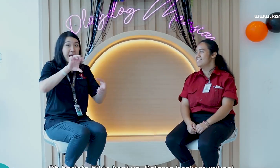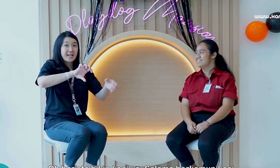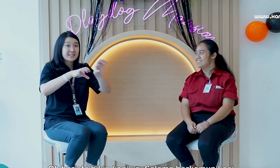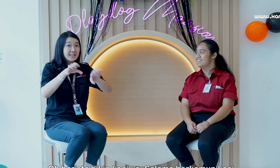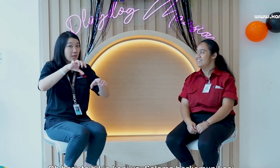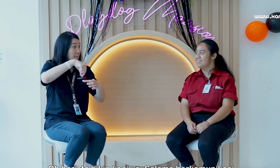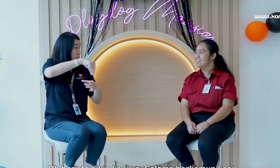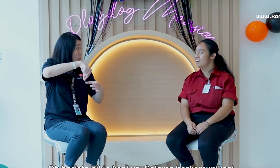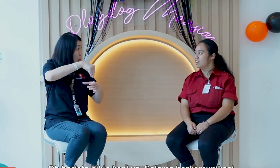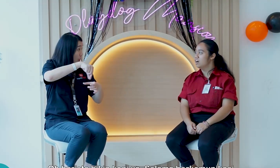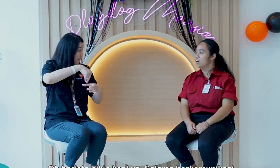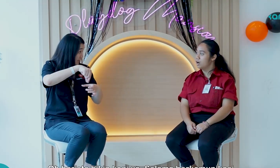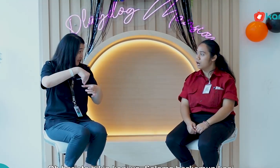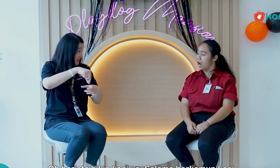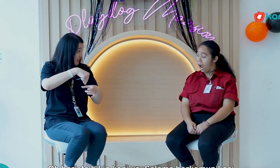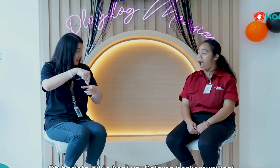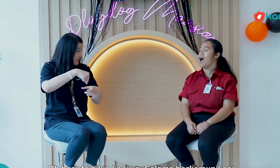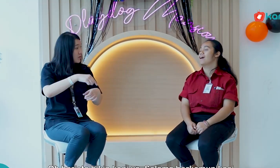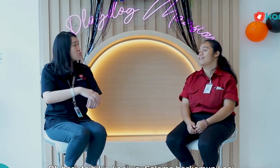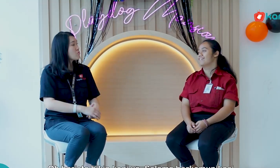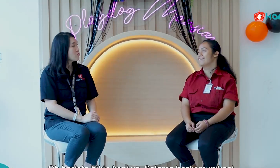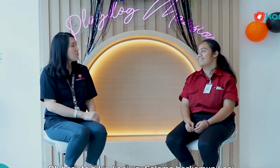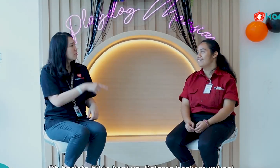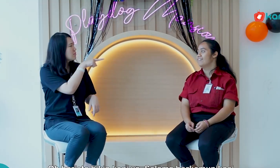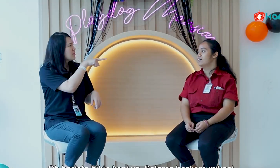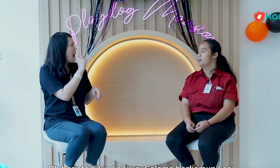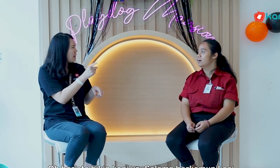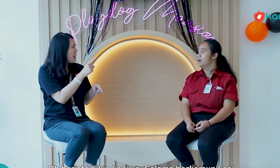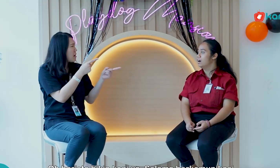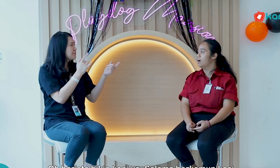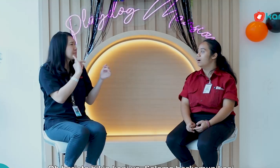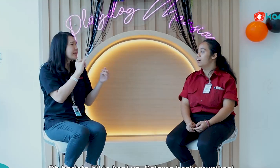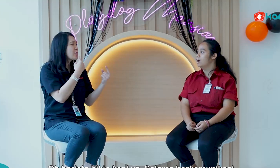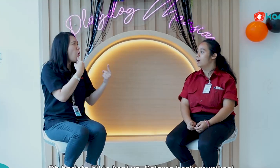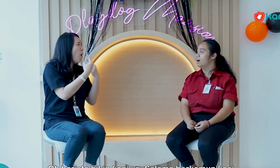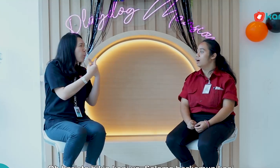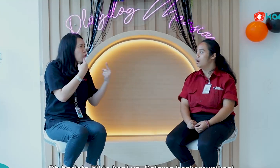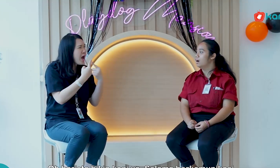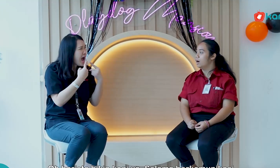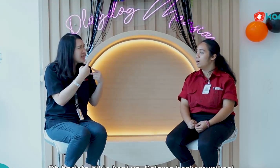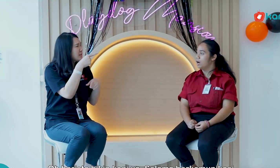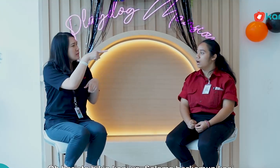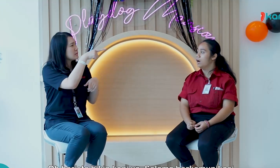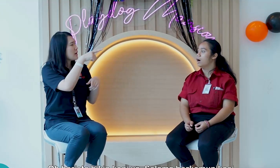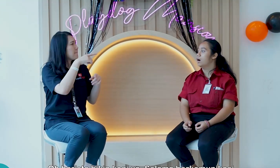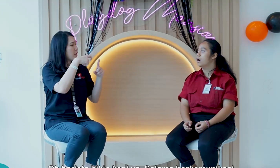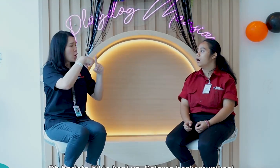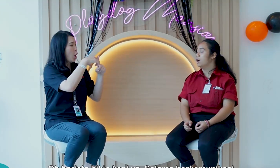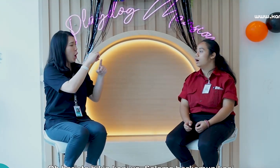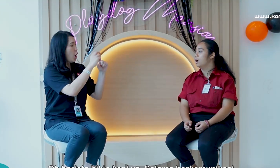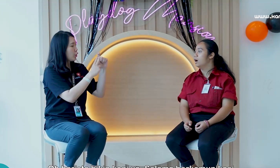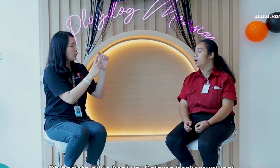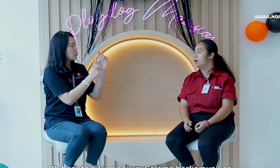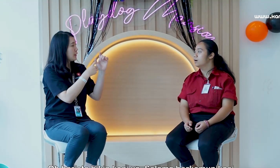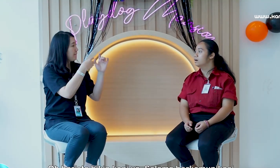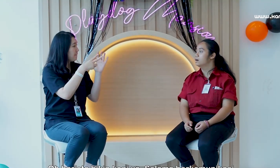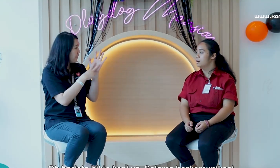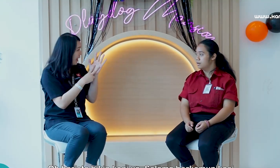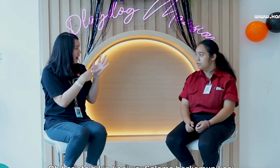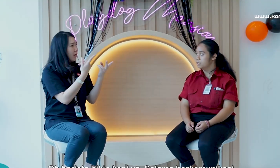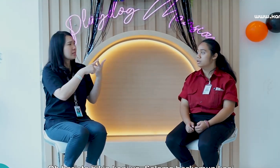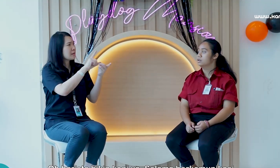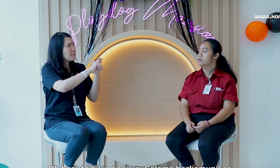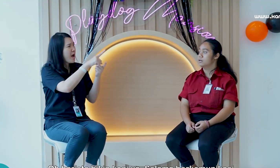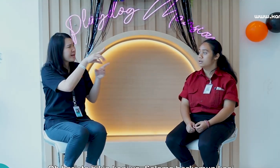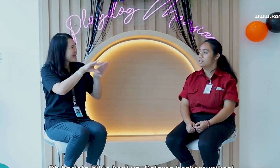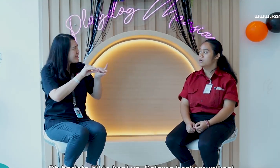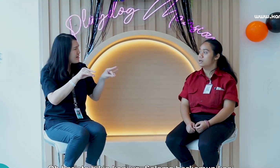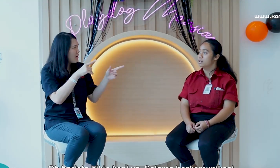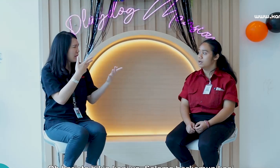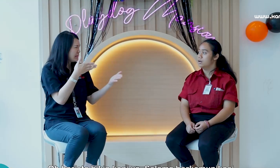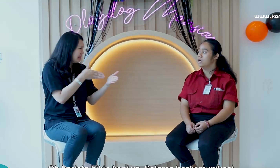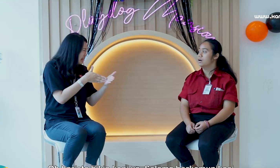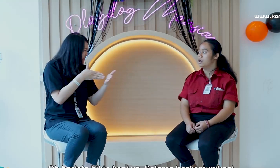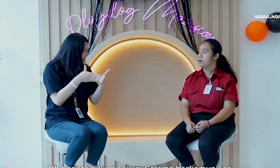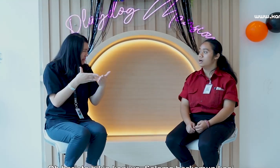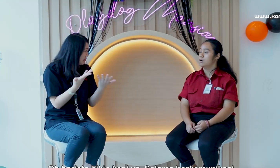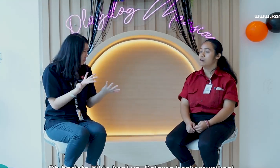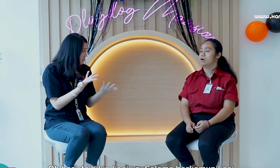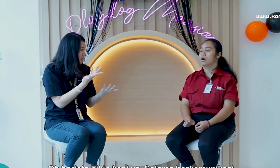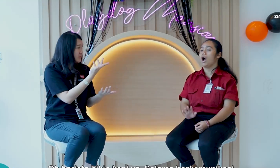Oh barista bikin kopi ya. Selama berkomunikasi dengan konsumen dan rekan kerja, ada hambatan?